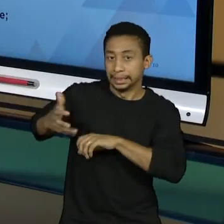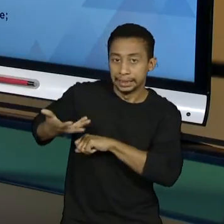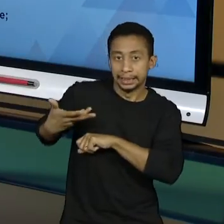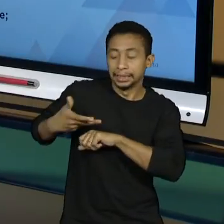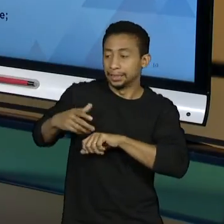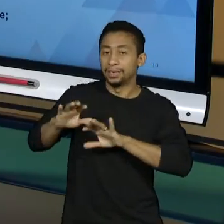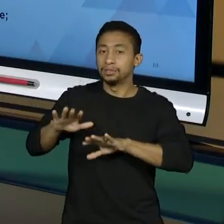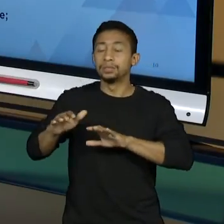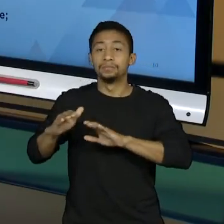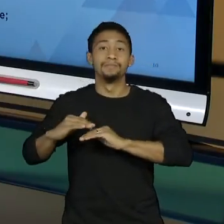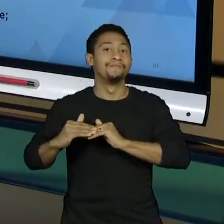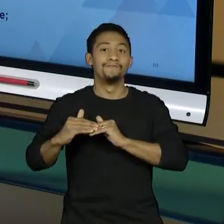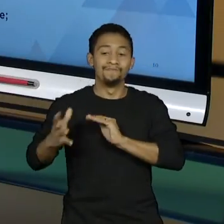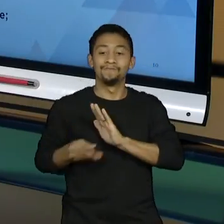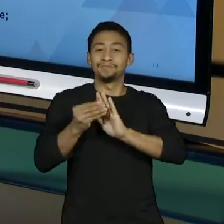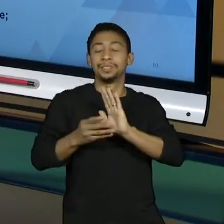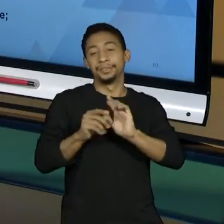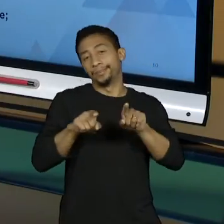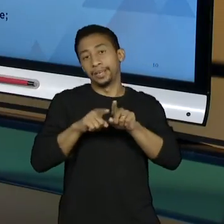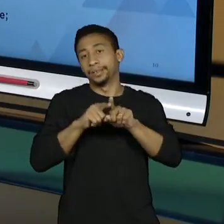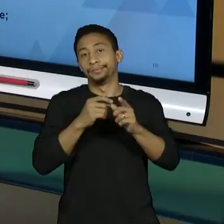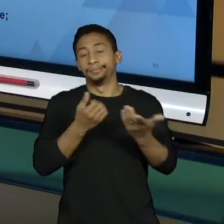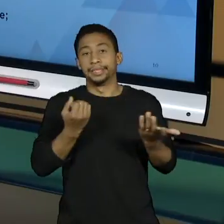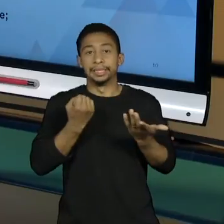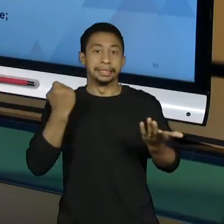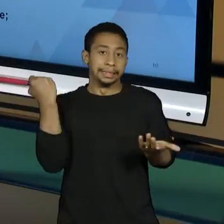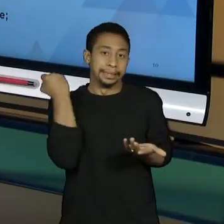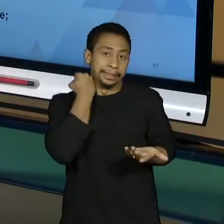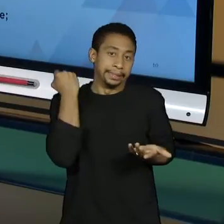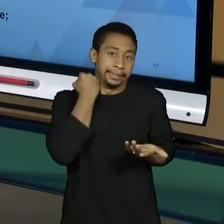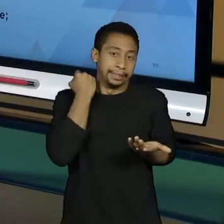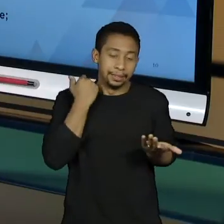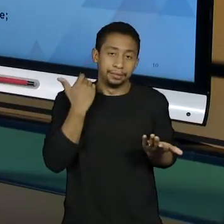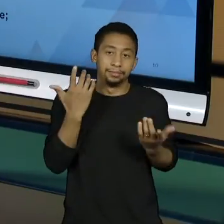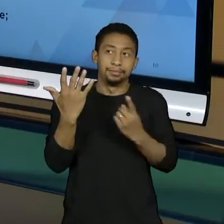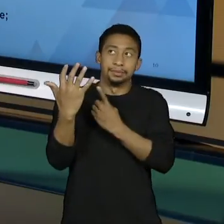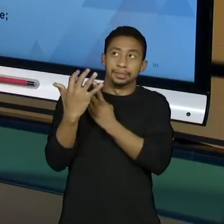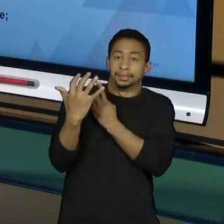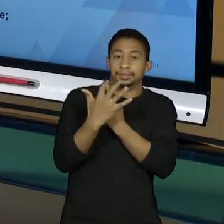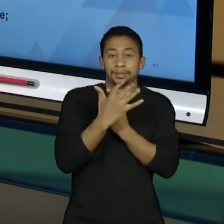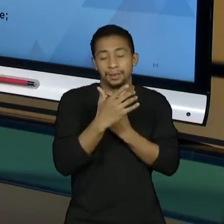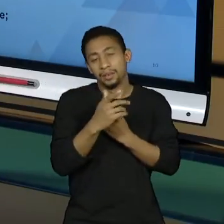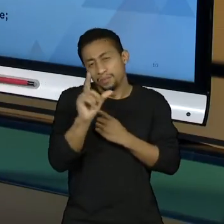MAIS FÁCIL, COM MENOS ESTRESSE, COM MENOS PRESSÕES. ENTÃO O QUE SE PODERIA TER FEITO DE